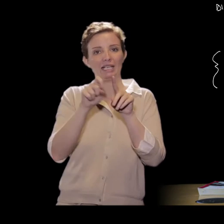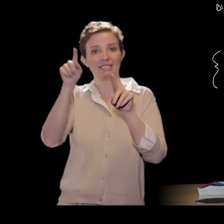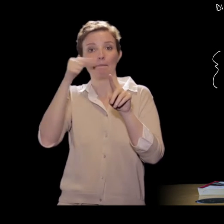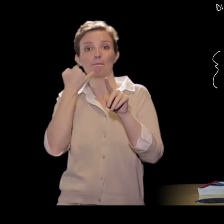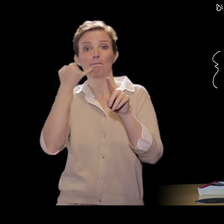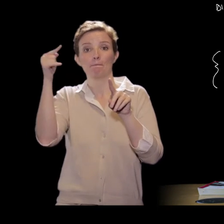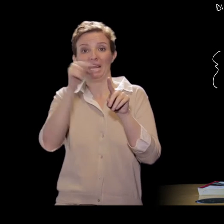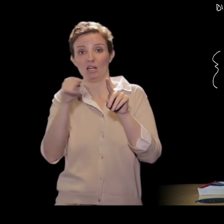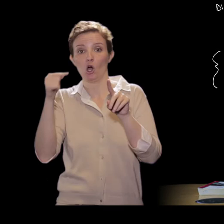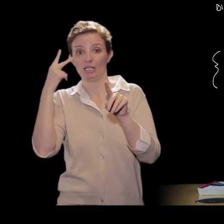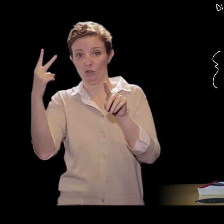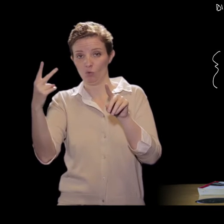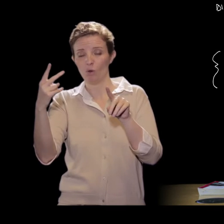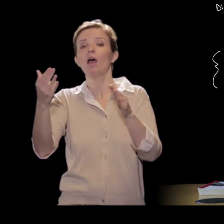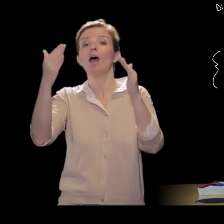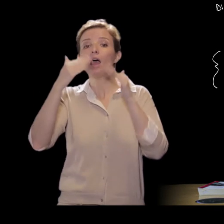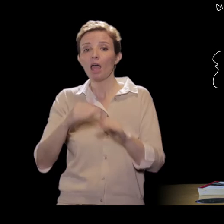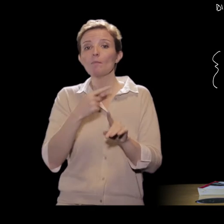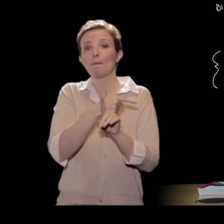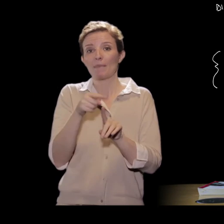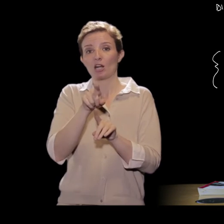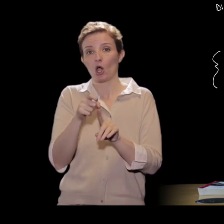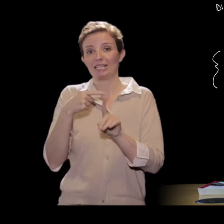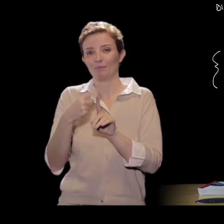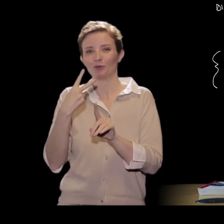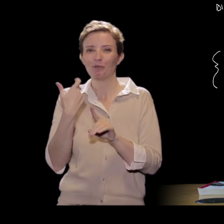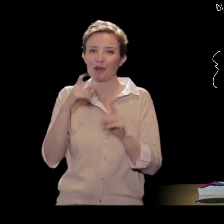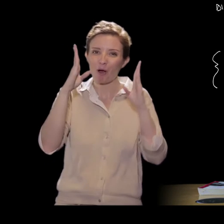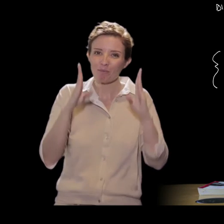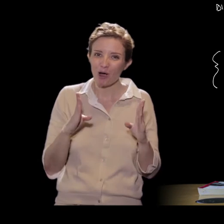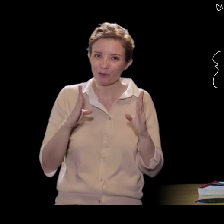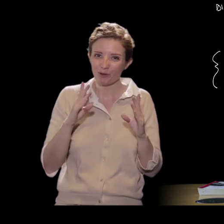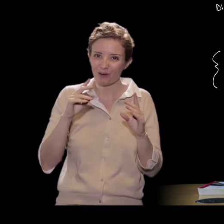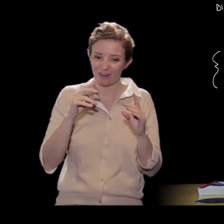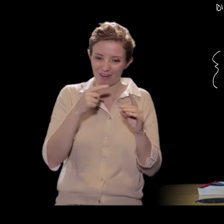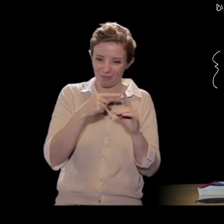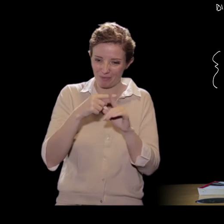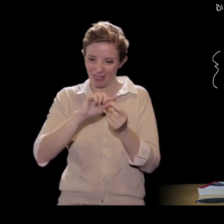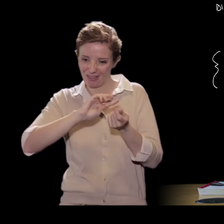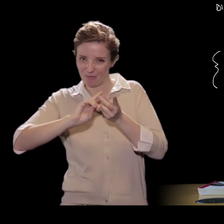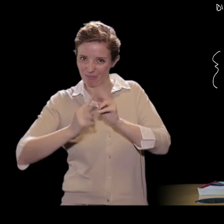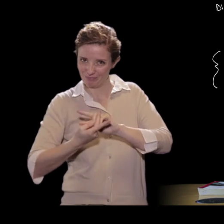dove dovremo vedere quando -x+2, cioè il modulo cambiato di segno, è minore di 3x+6.